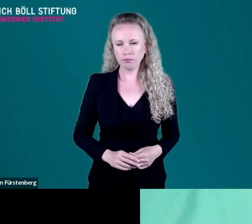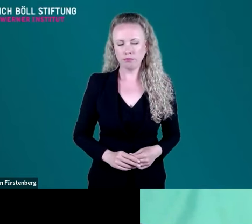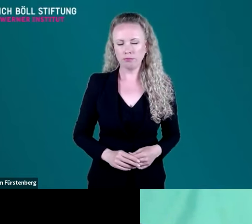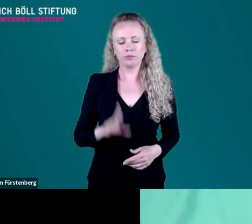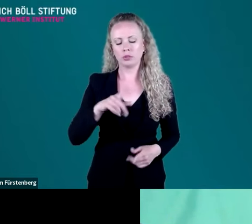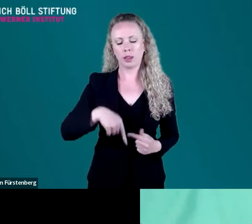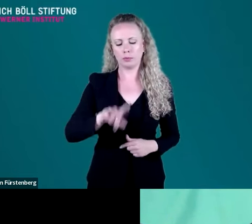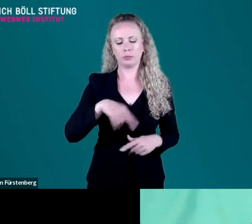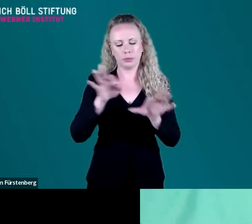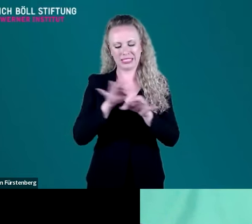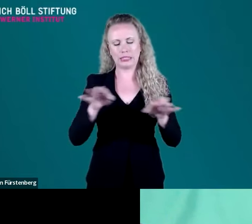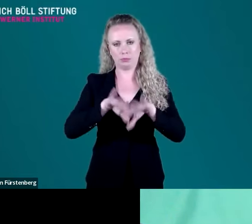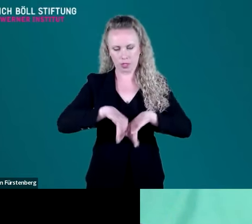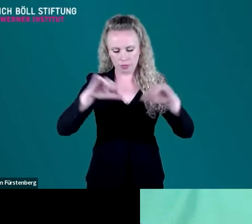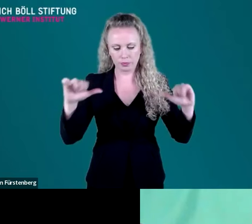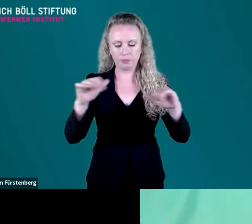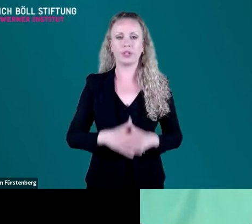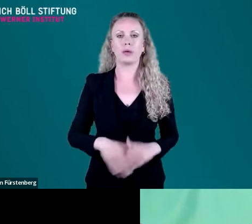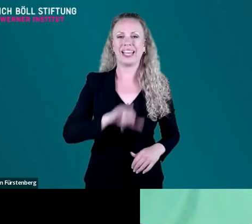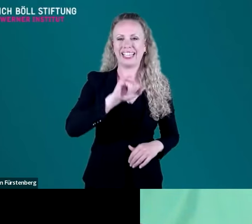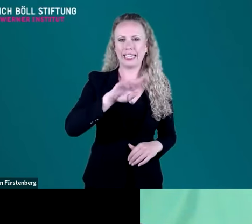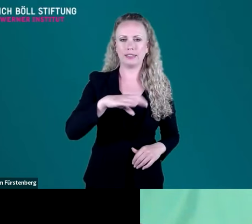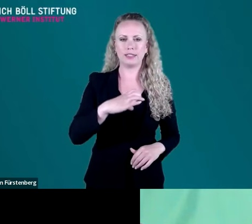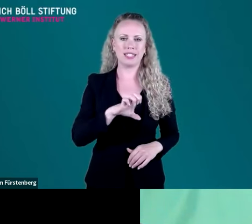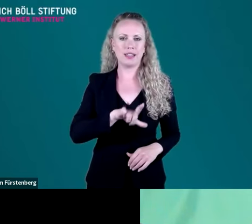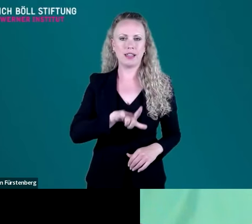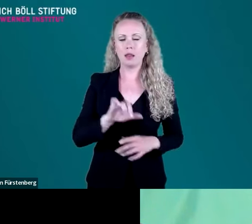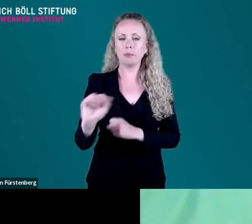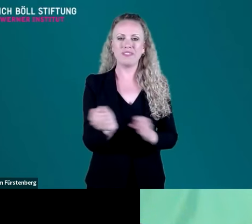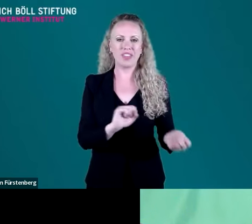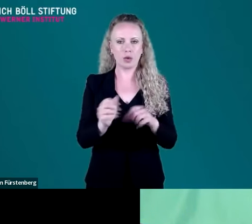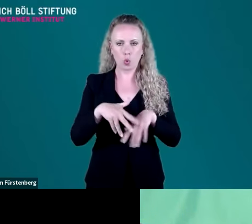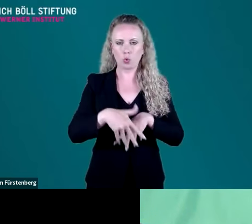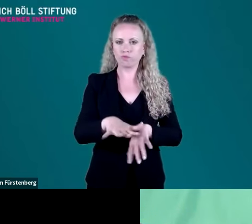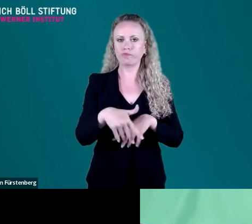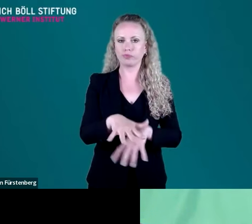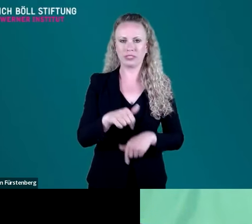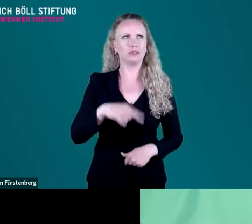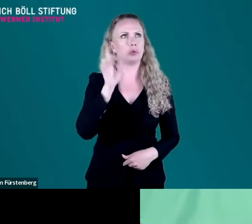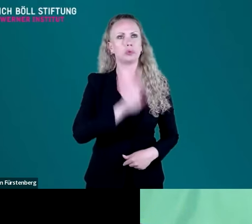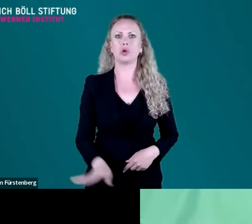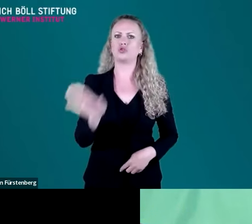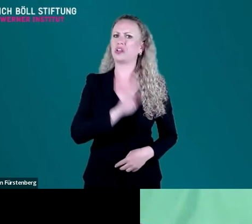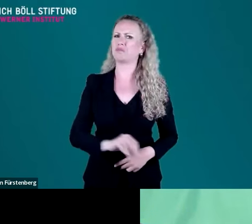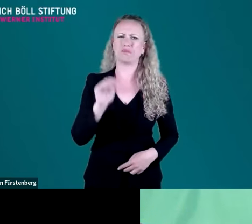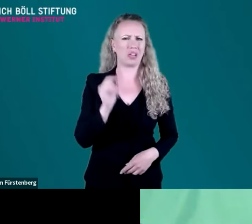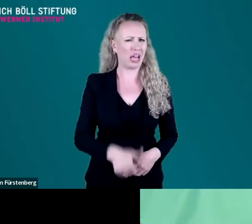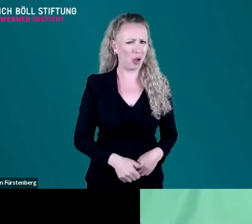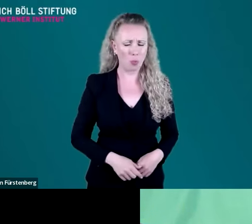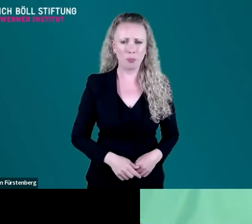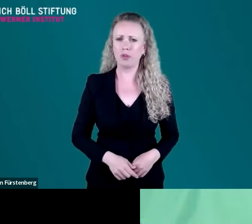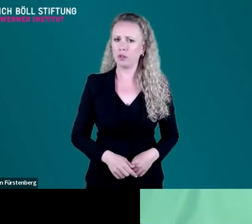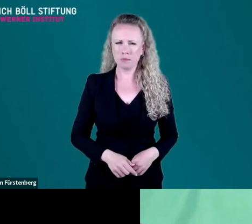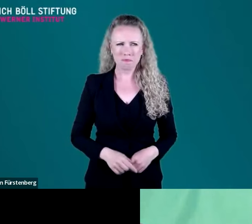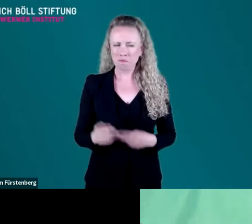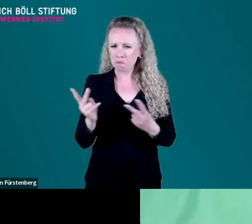Die Incel-Bewegung ist allerdings auch in Deutschland so gut wie gar nicht vorhanden im Vergleich zu den Vereinigten Staaten.